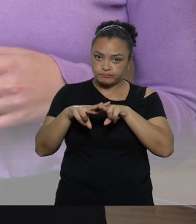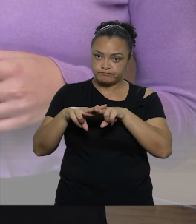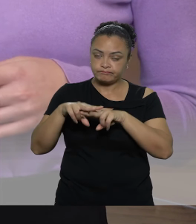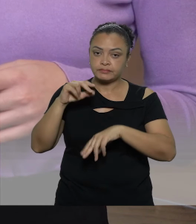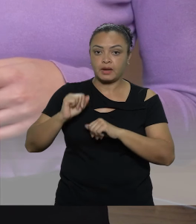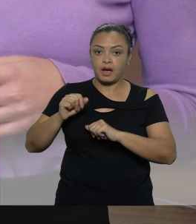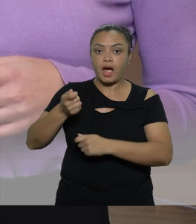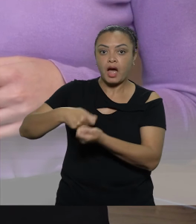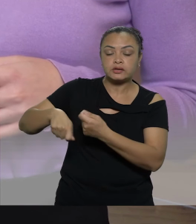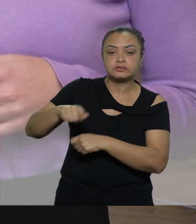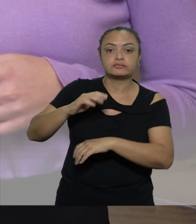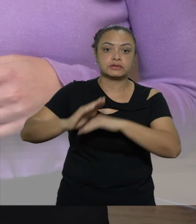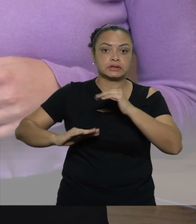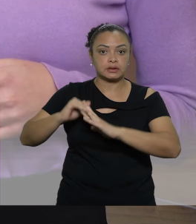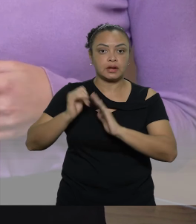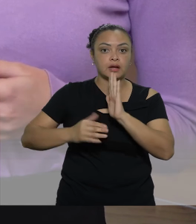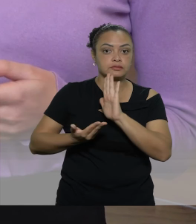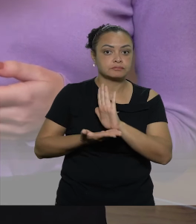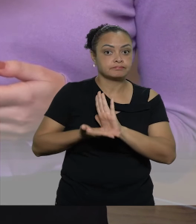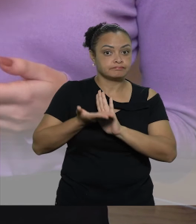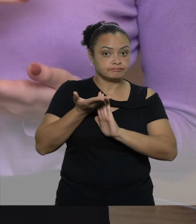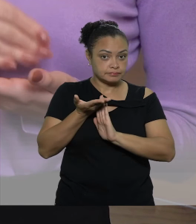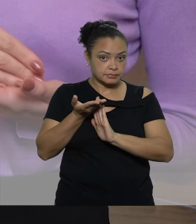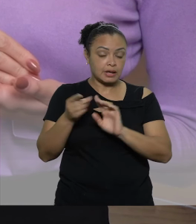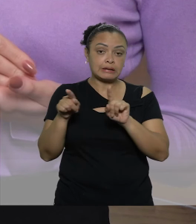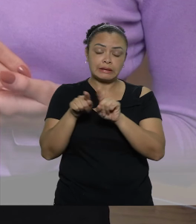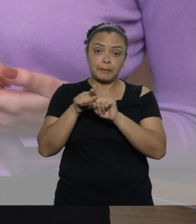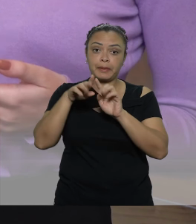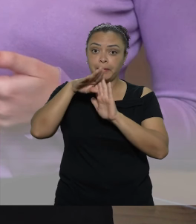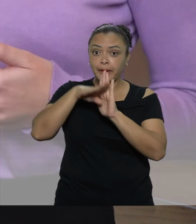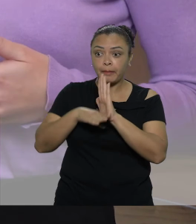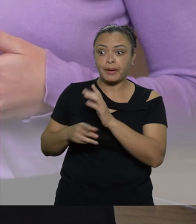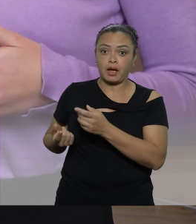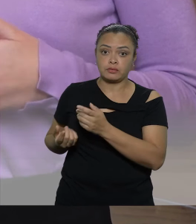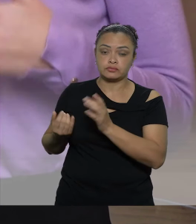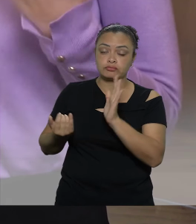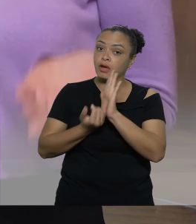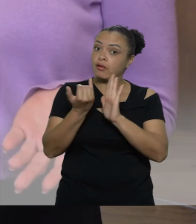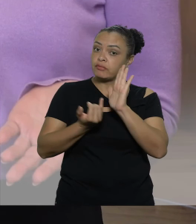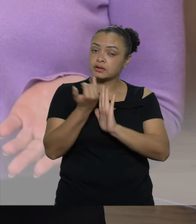da atividade econômica para cima e, ao mesmo tempo, para baixo da inflação.